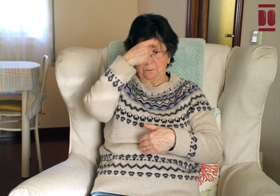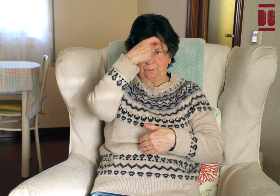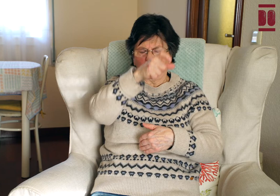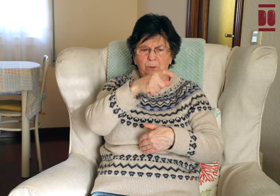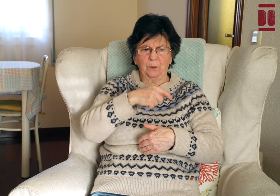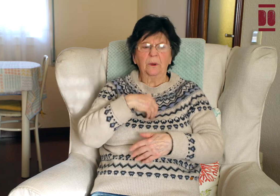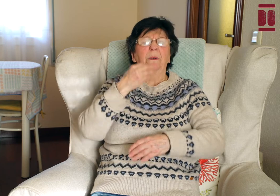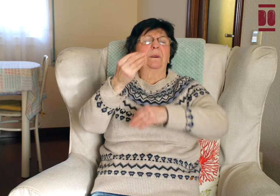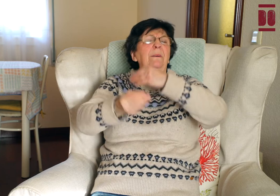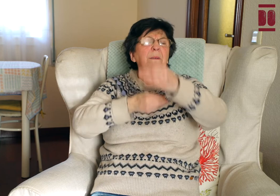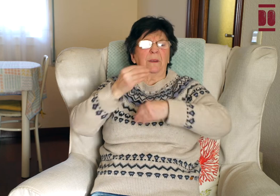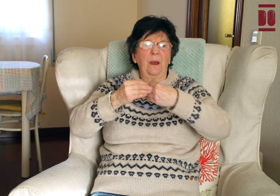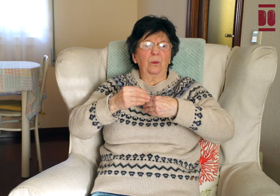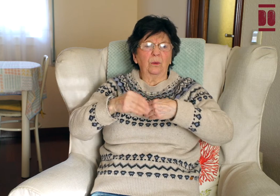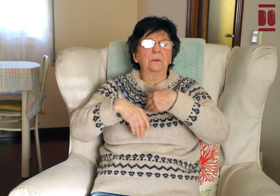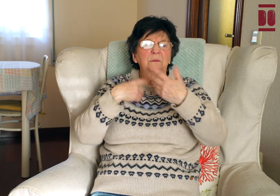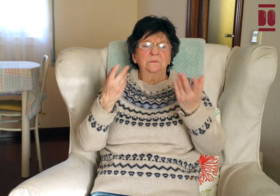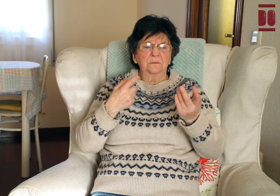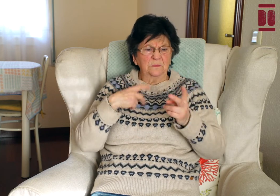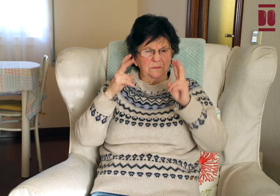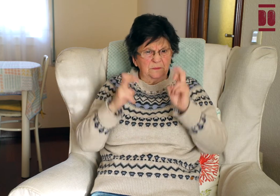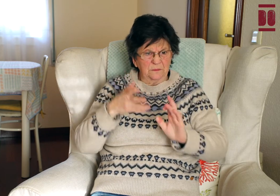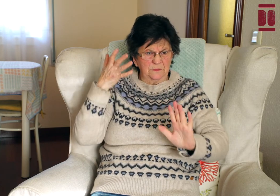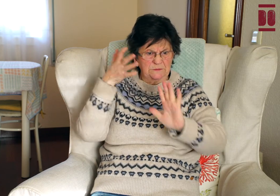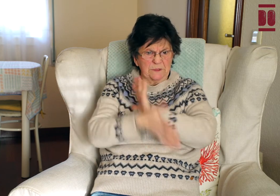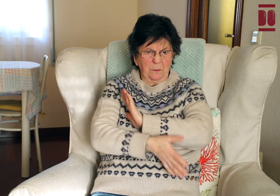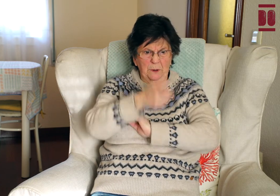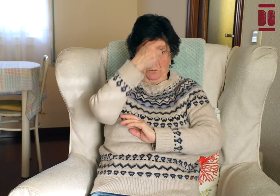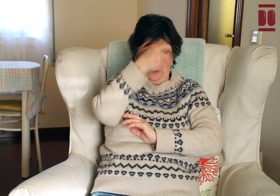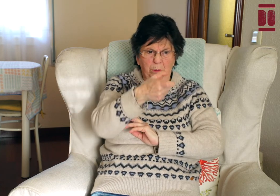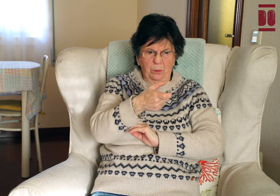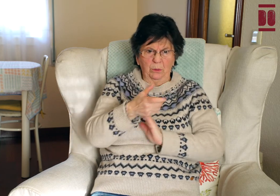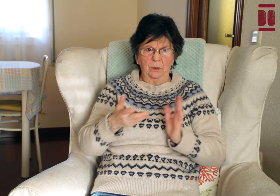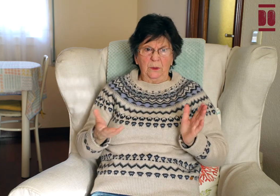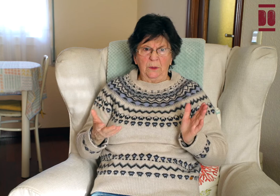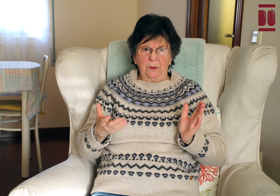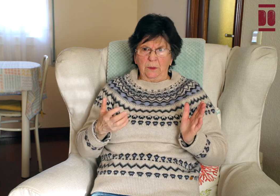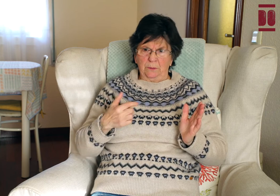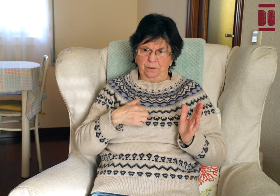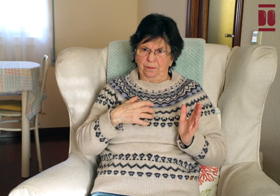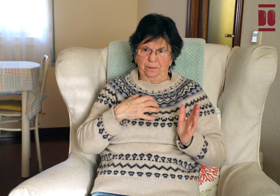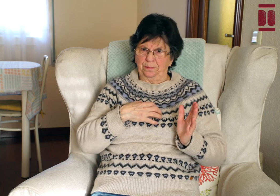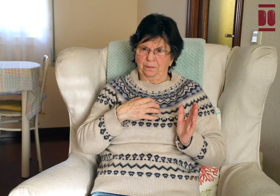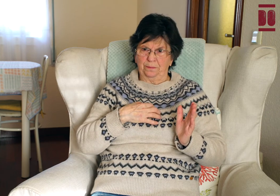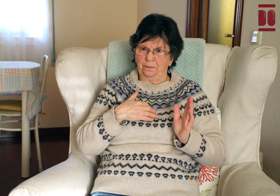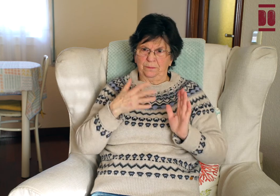pero qué iba a hacer yo en el pueblo, no podía estar encerrada para siempre ahí.